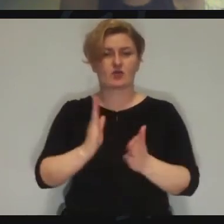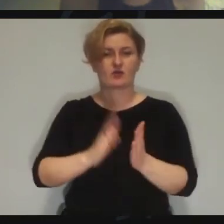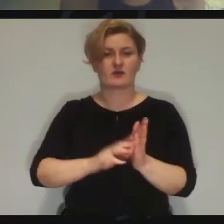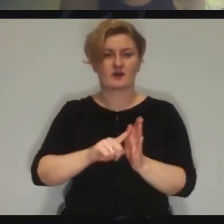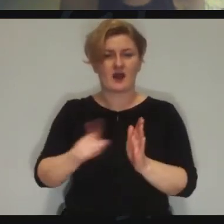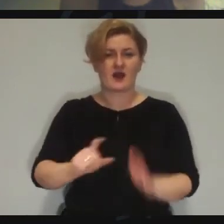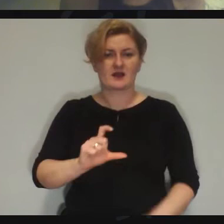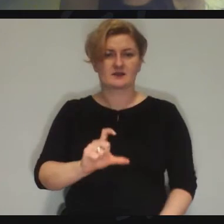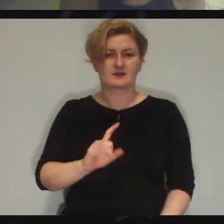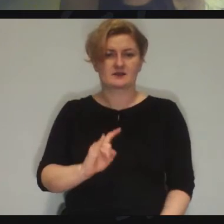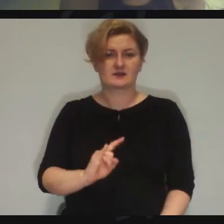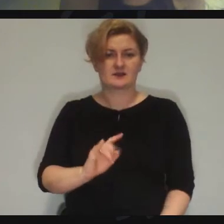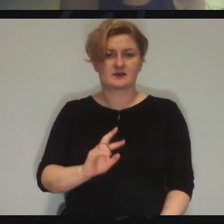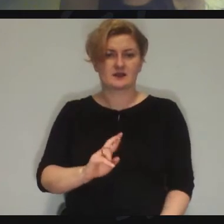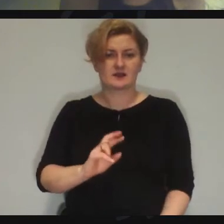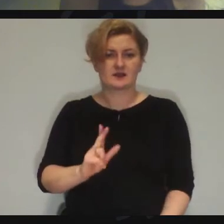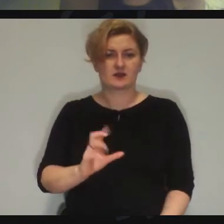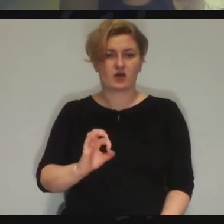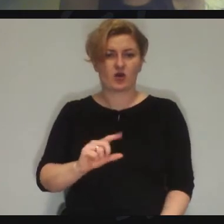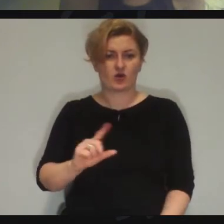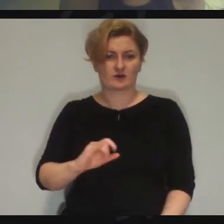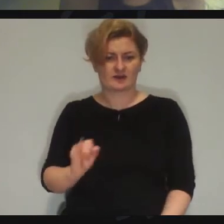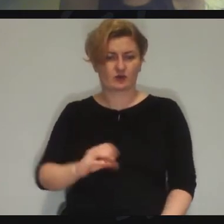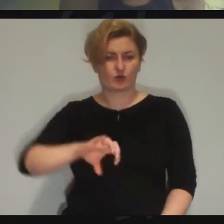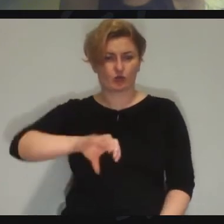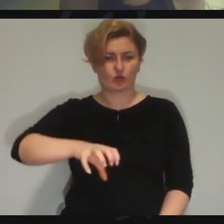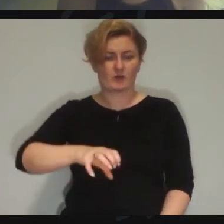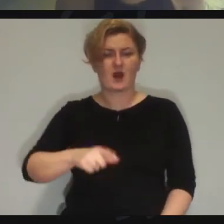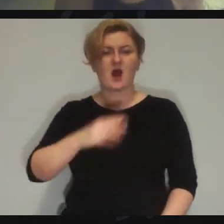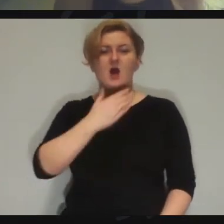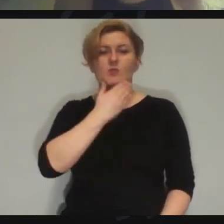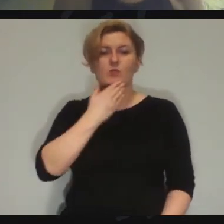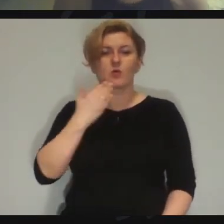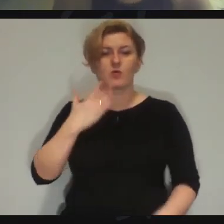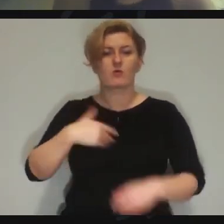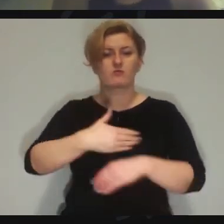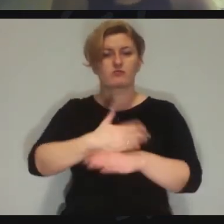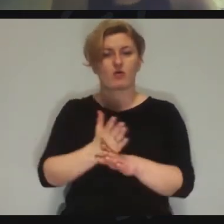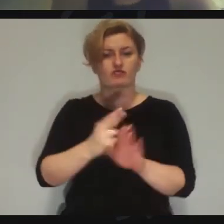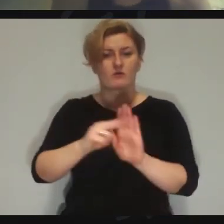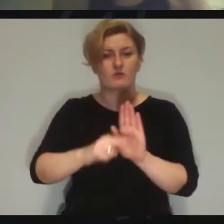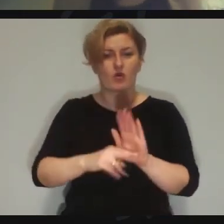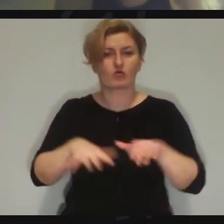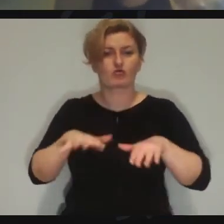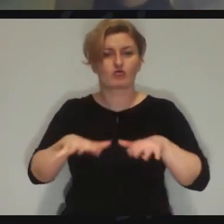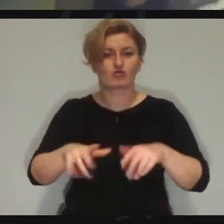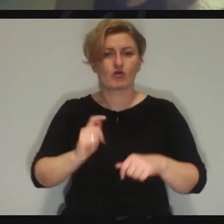Południami ten program jest podzielony,